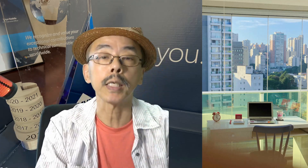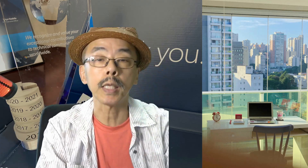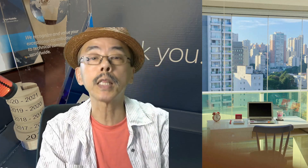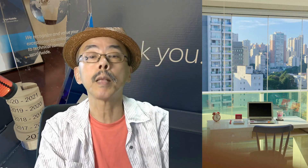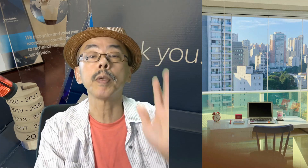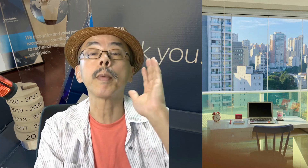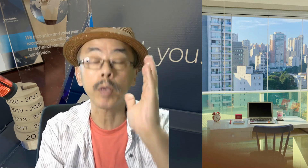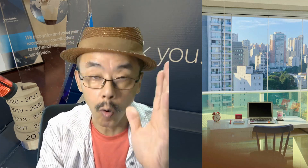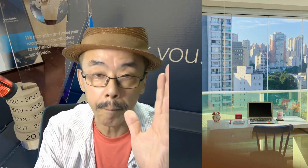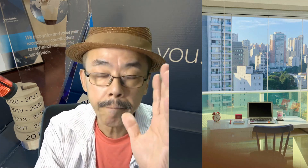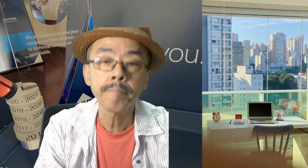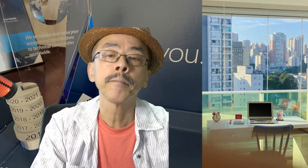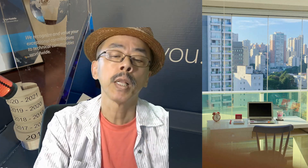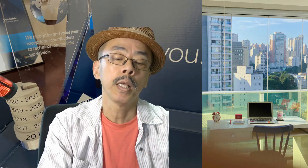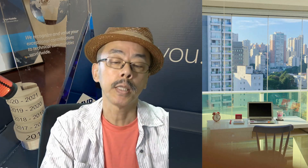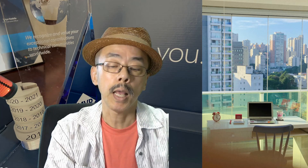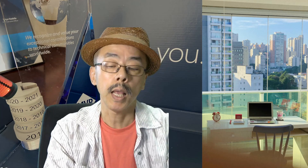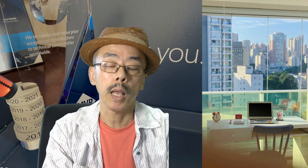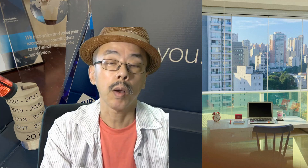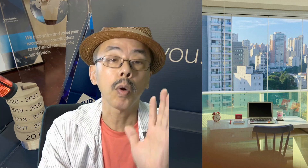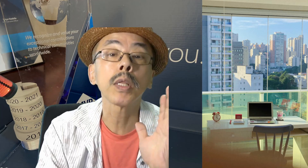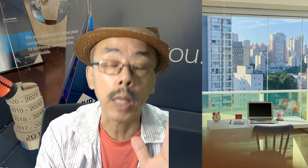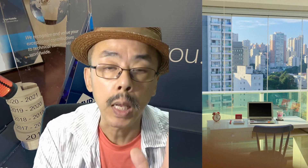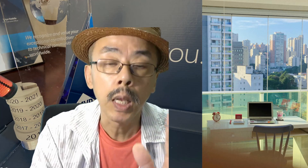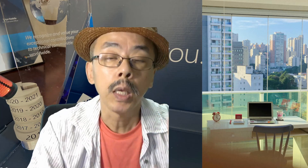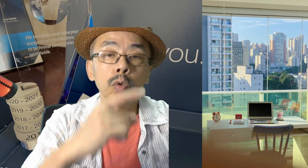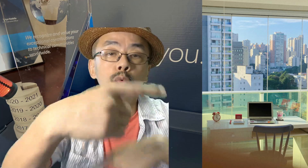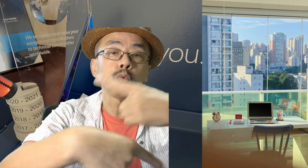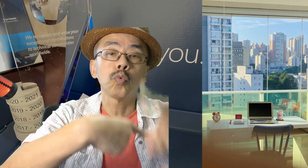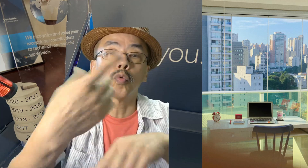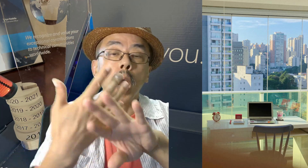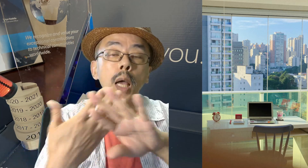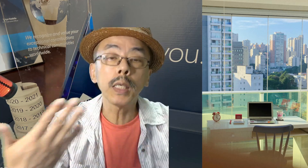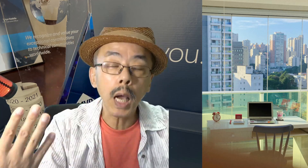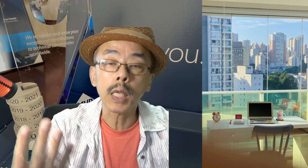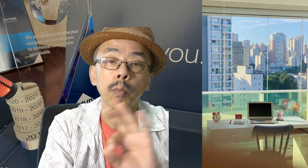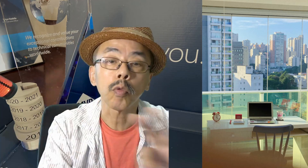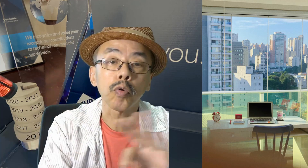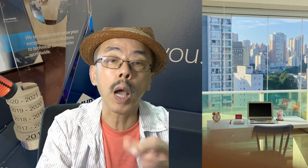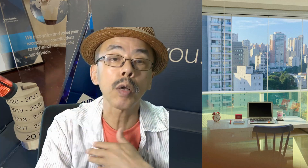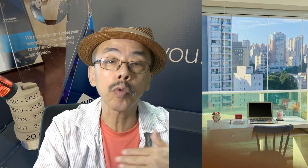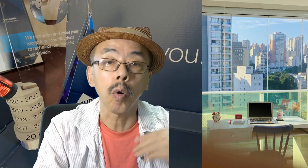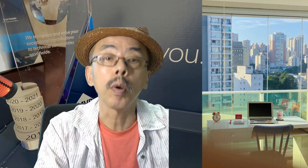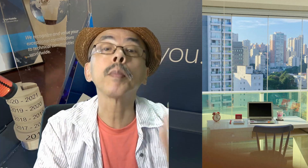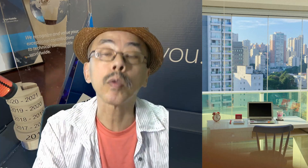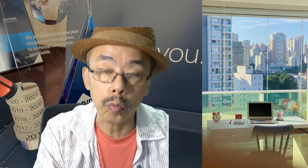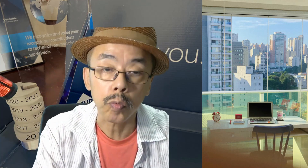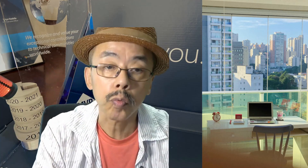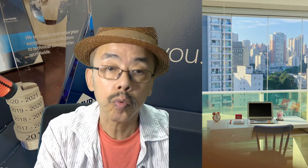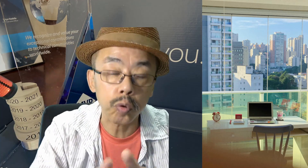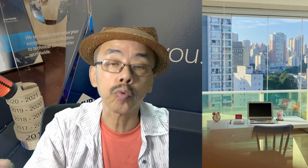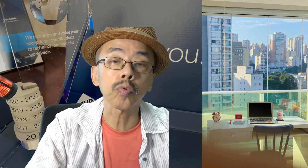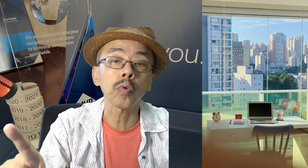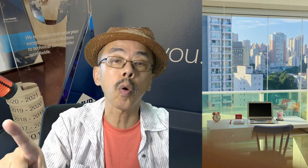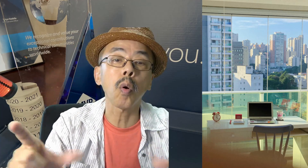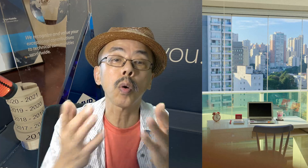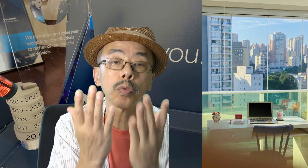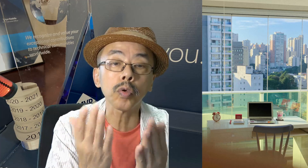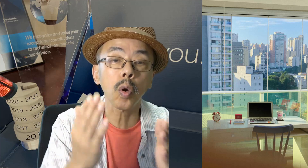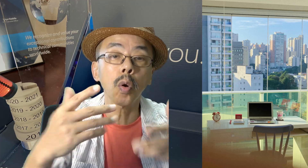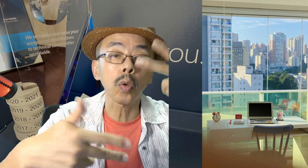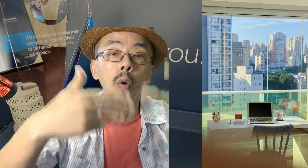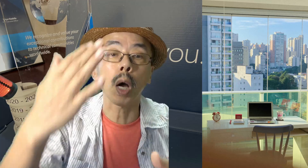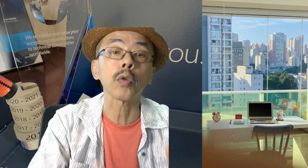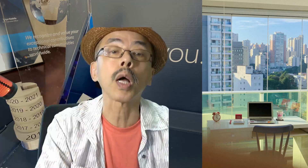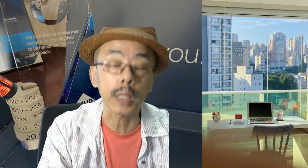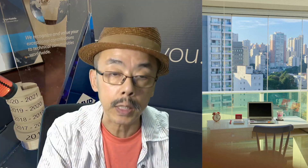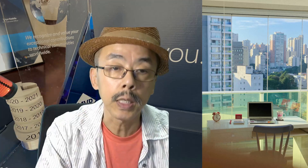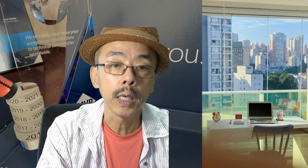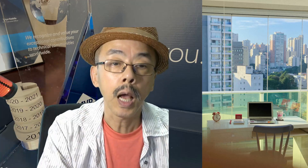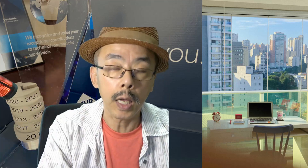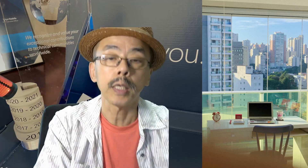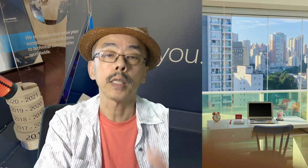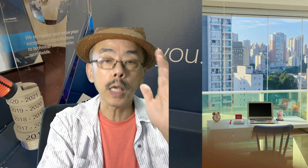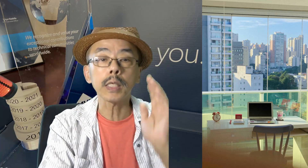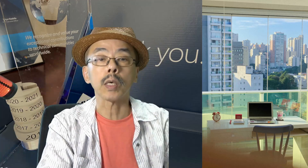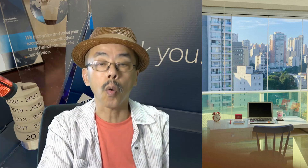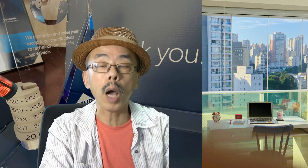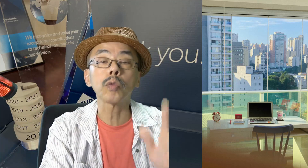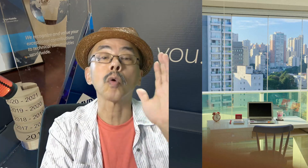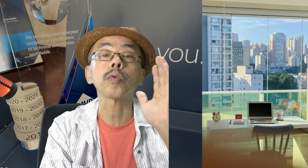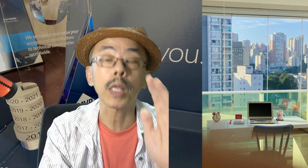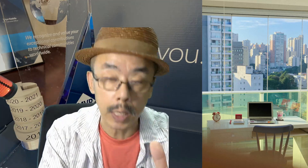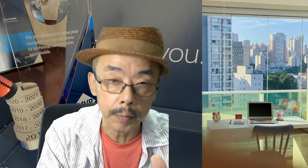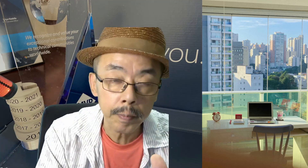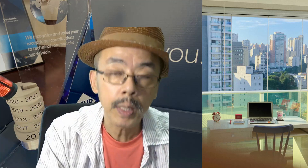ぜひ、やってみましょう。これ、手話以外にも使えると思います。授業動画とかに…。ぜひ、ご活用ください。